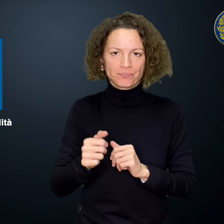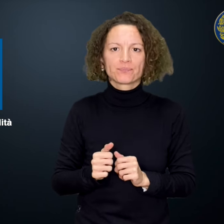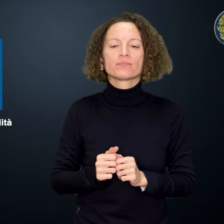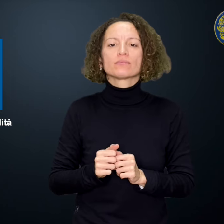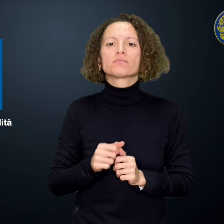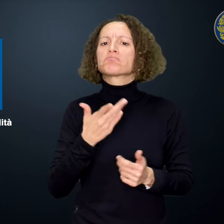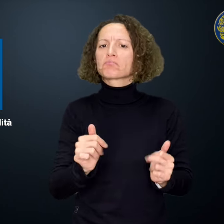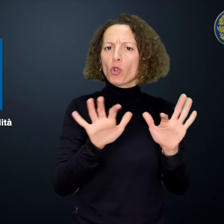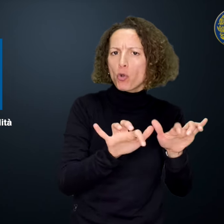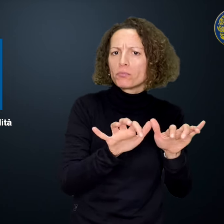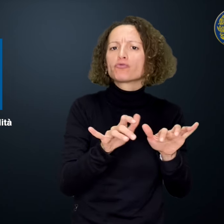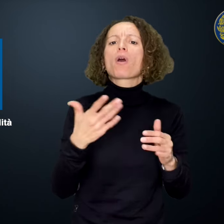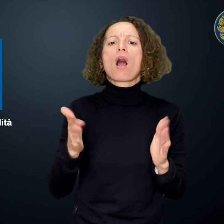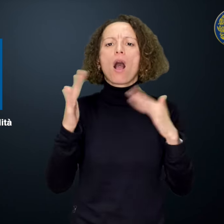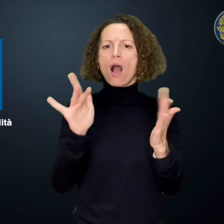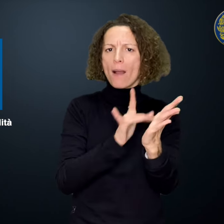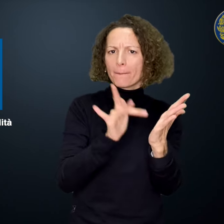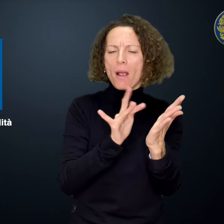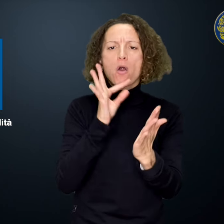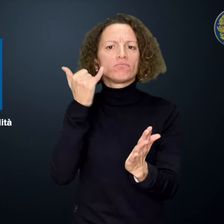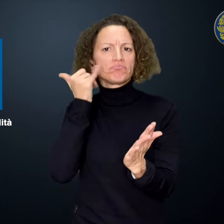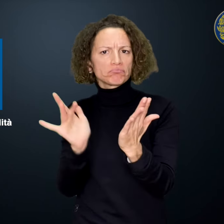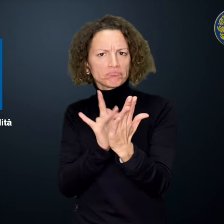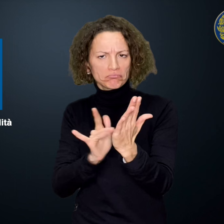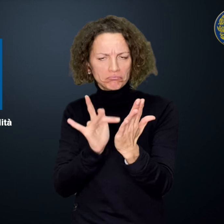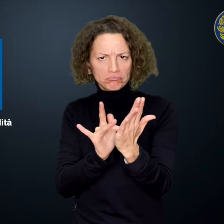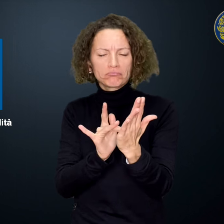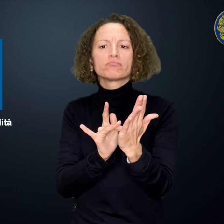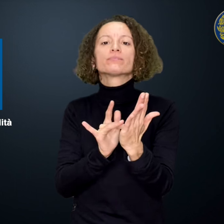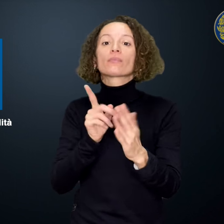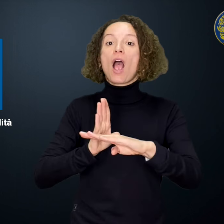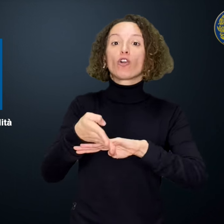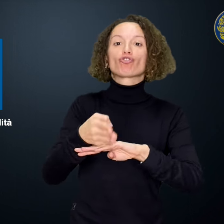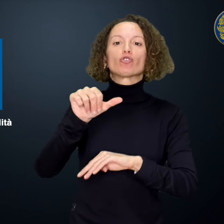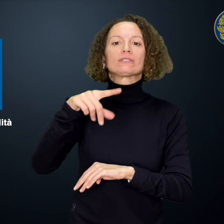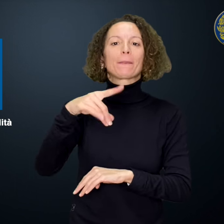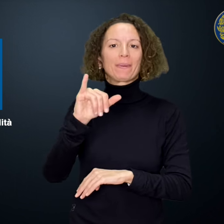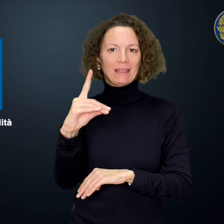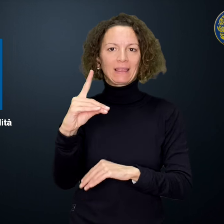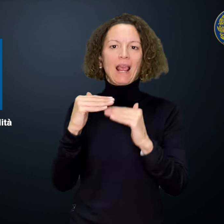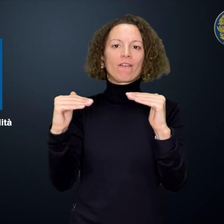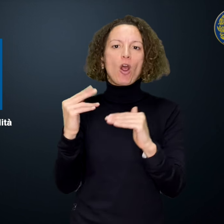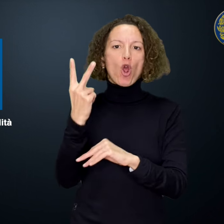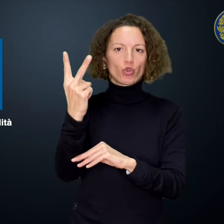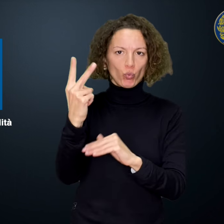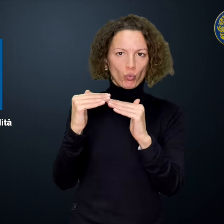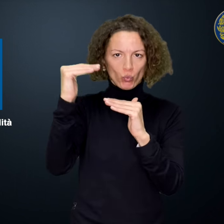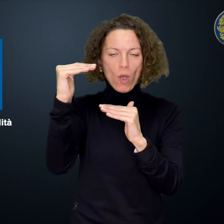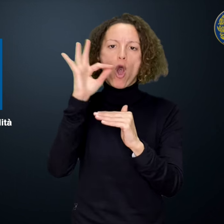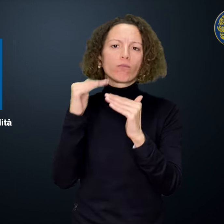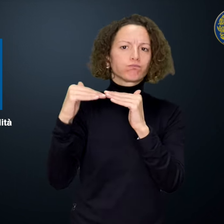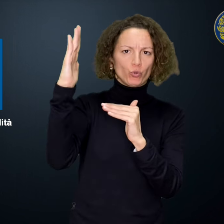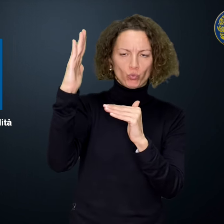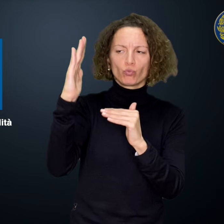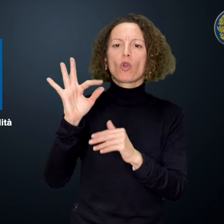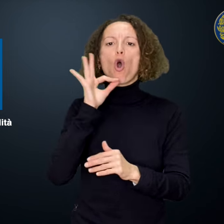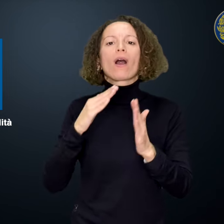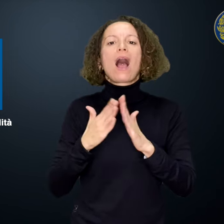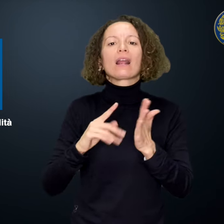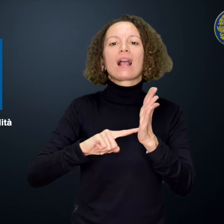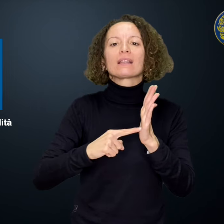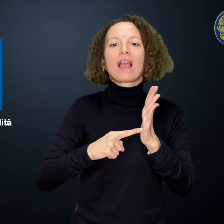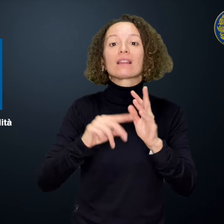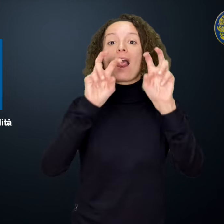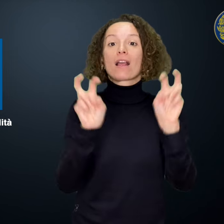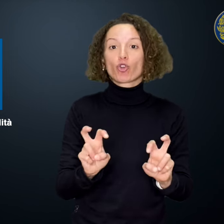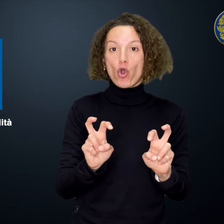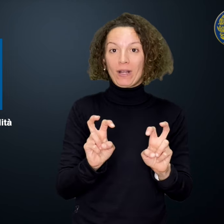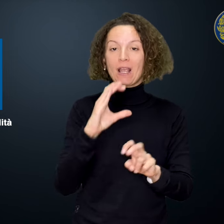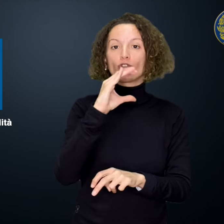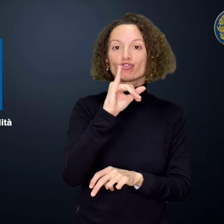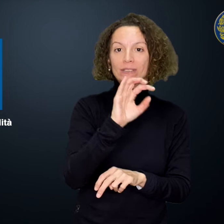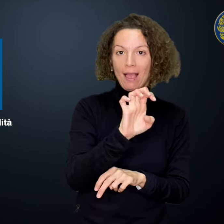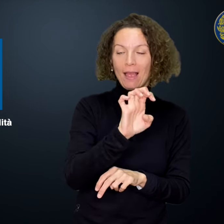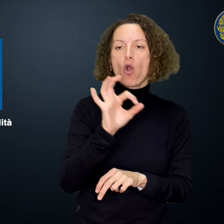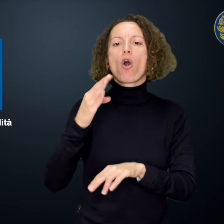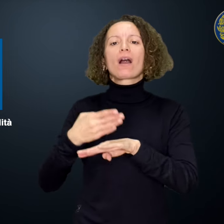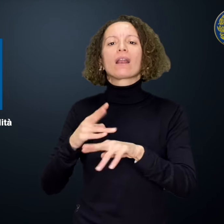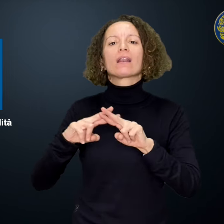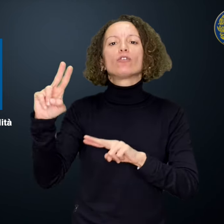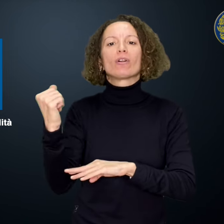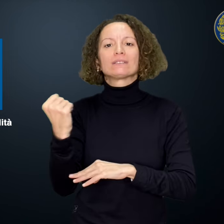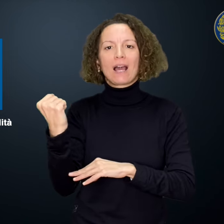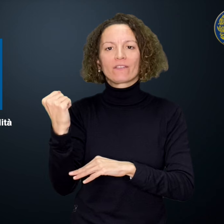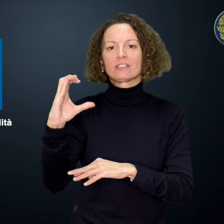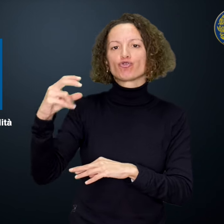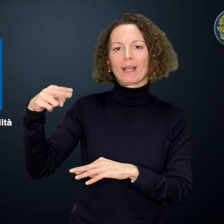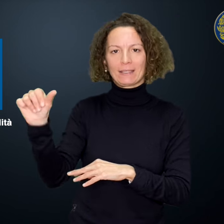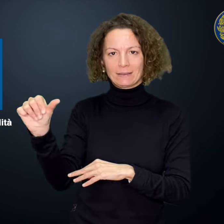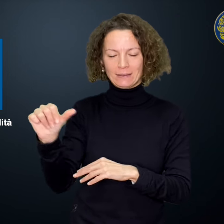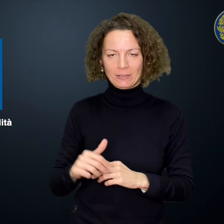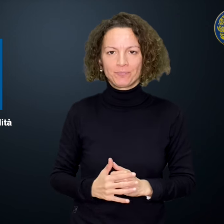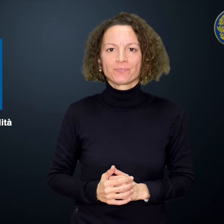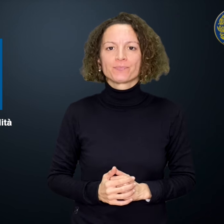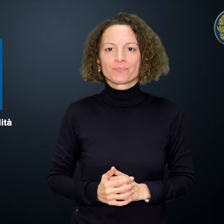tramite desktop, smartphone e tablet, con SPID di livello 2 o superiore, Carta d'Identità Elettronica 3.0 (CIE) o Carta Nazionale dei Servizi (CNS).